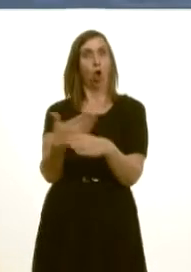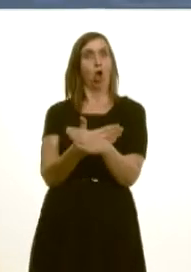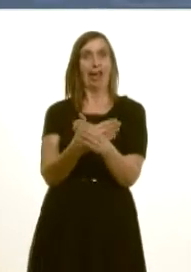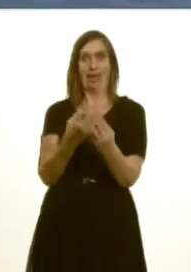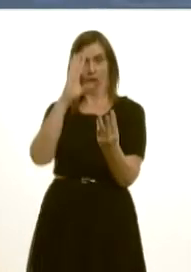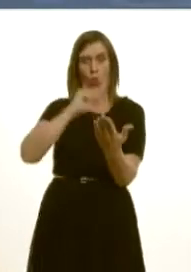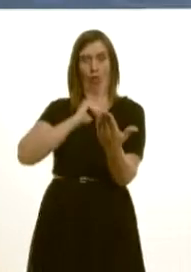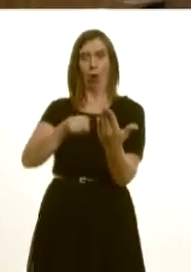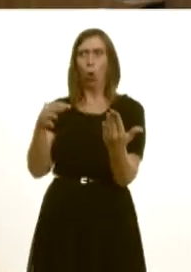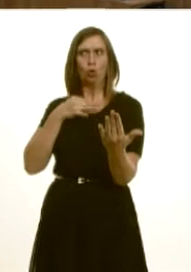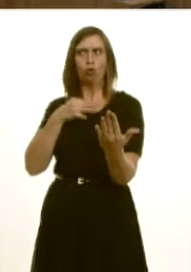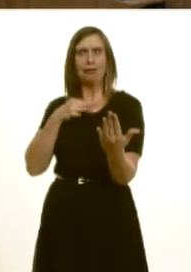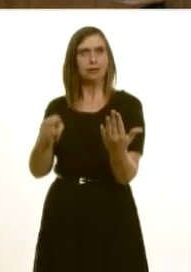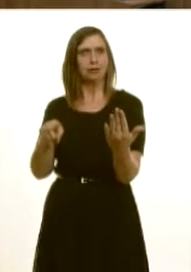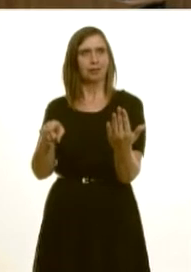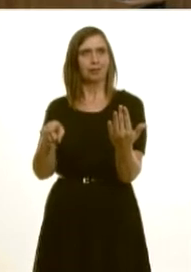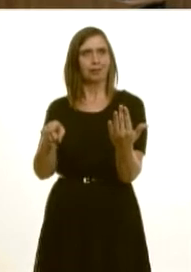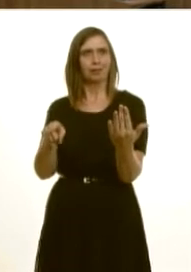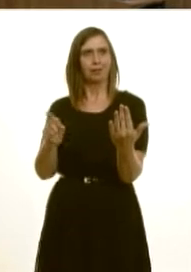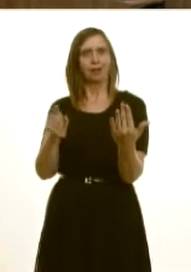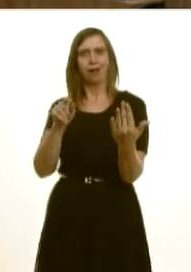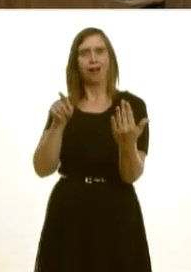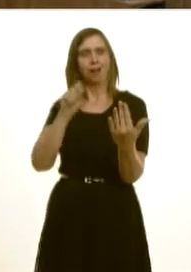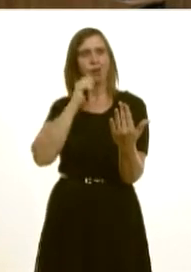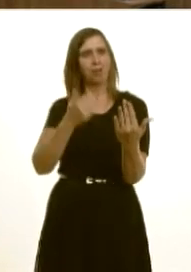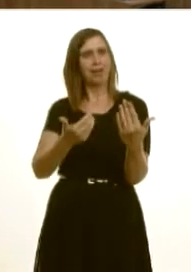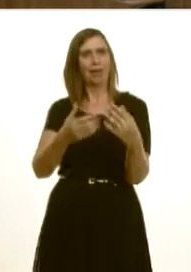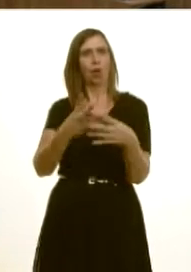o’r system addysg? Carwyn Jones: Os edrychwch chi ar beth rydym